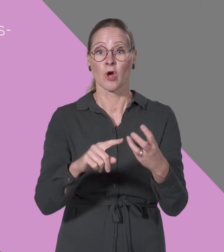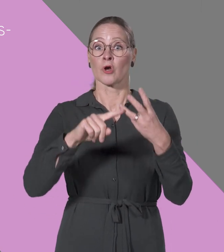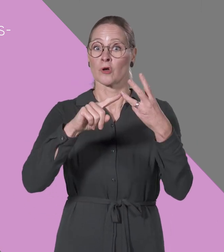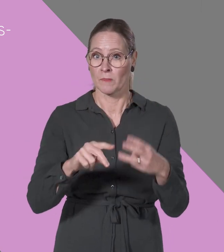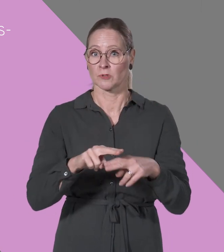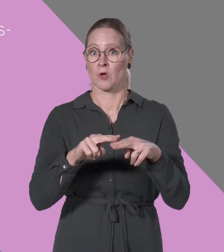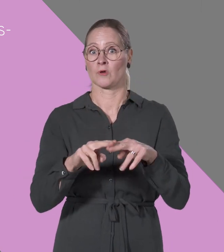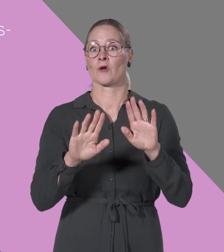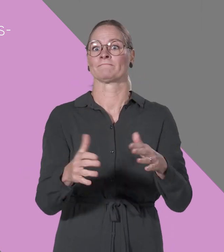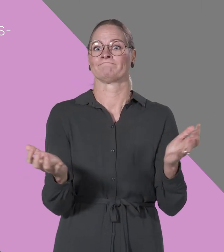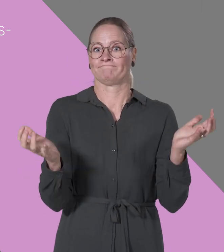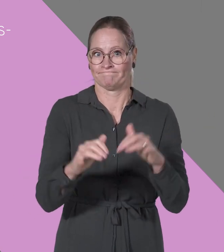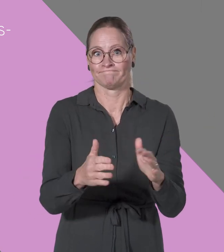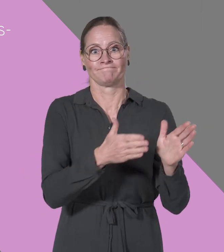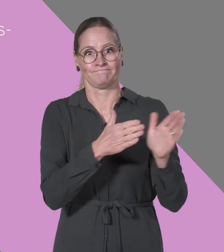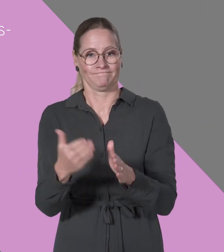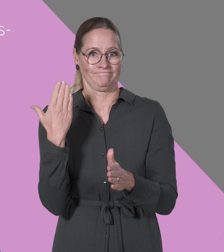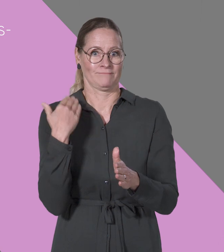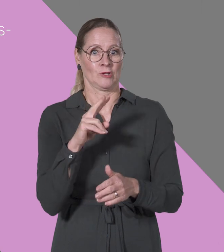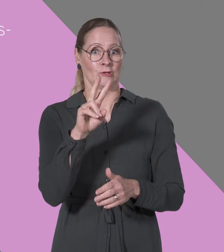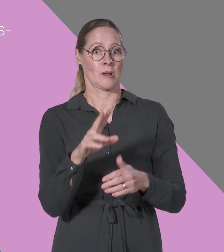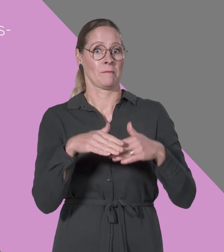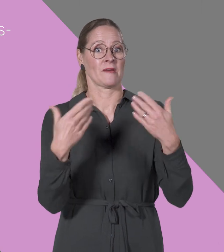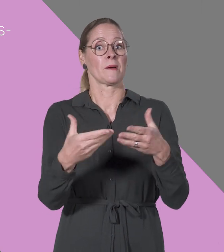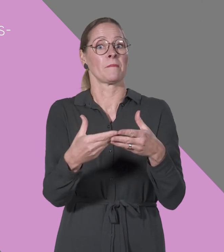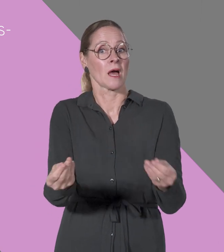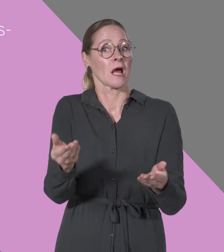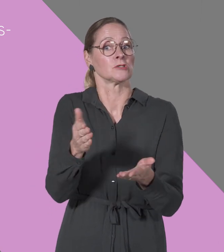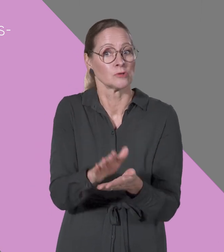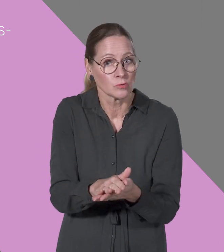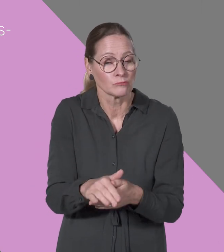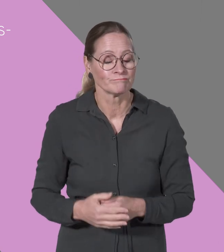kolmas kokous järjestettiin 2. maaliskuuta.